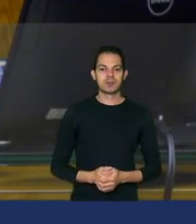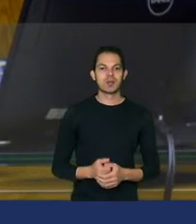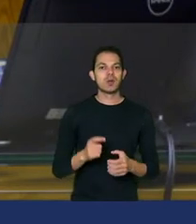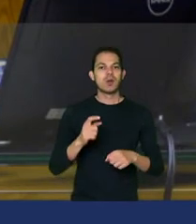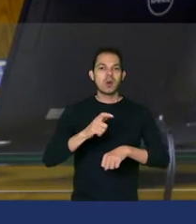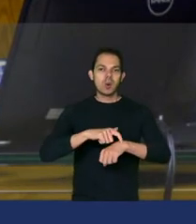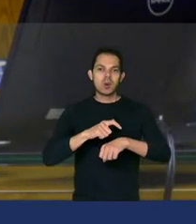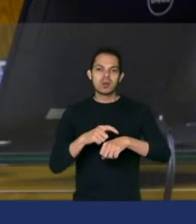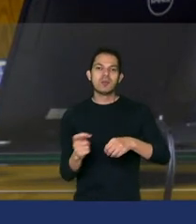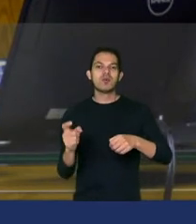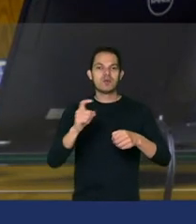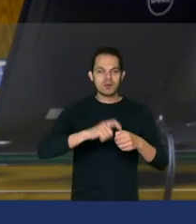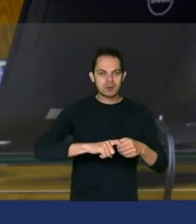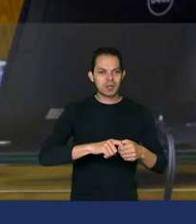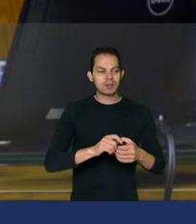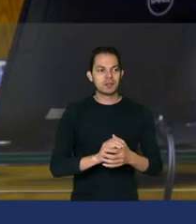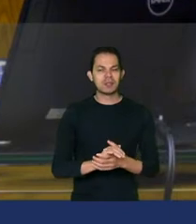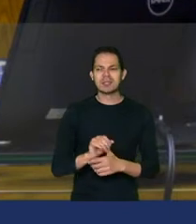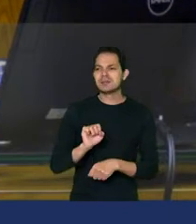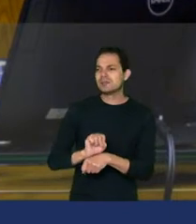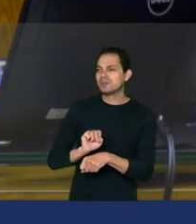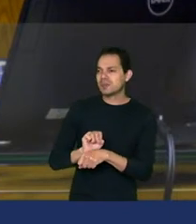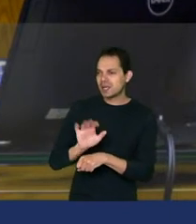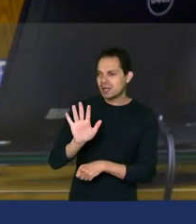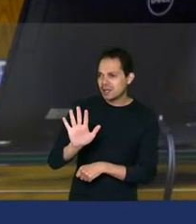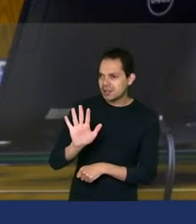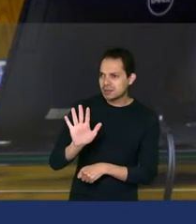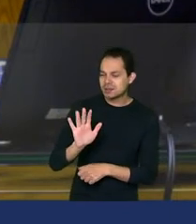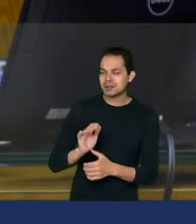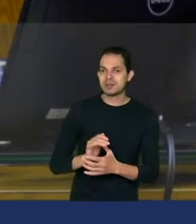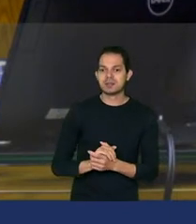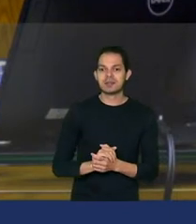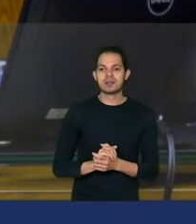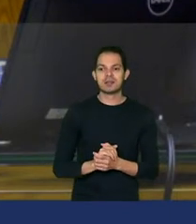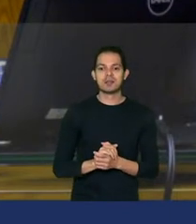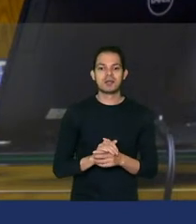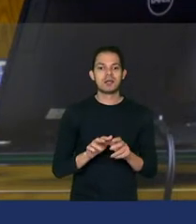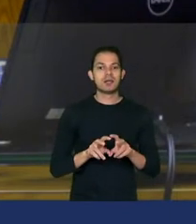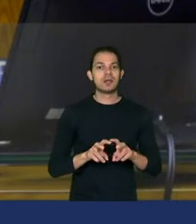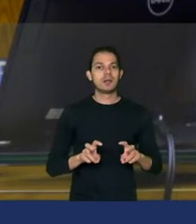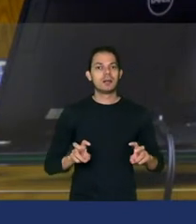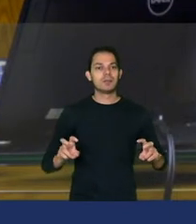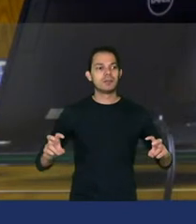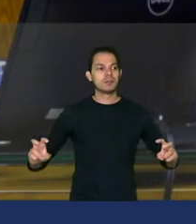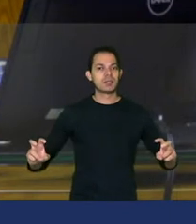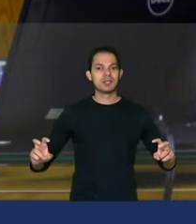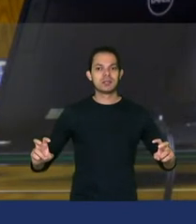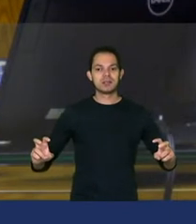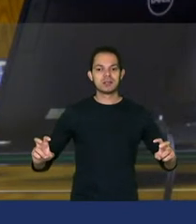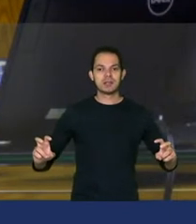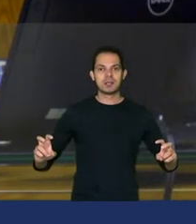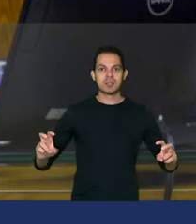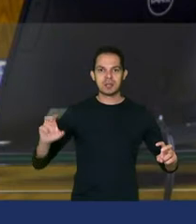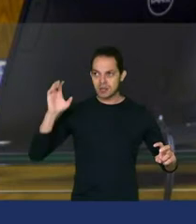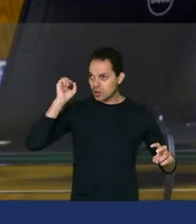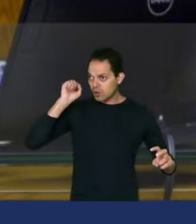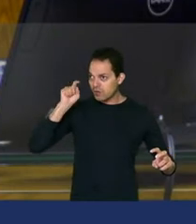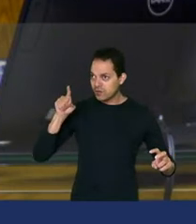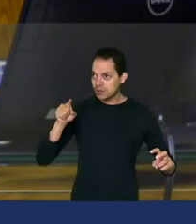DEPUTADA. PRONTO. EU VOLTO O SEU TEMPO, DEPUTADA. [DEPUTADA]: ESPERA AÍ , SÓ UM MINUTINHO. PAROU AQUI. A MESA QUE NÃO ESTÁ ... CHEGOU AÍ AGORA, MEU Á